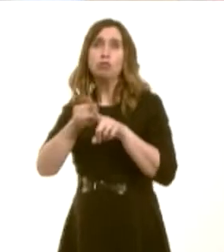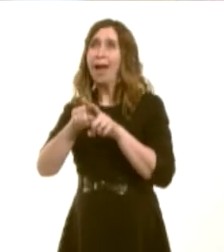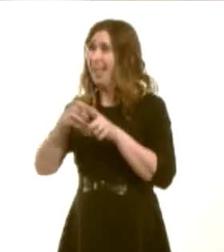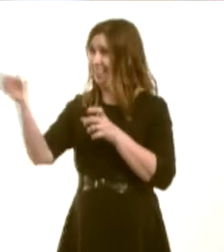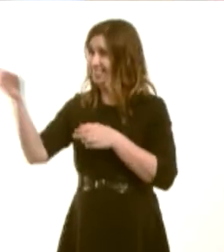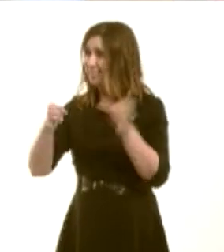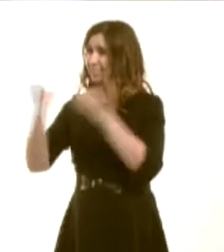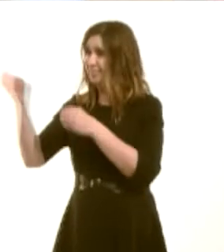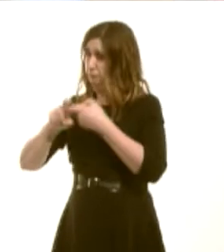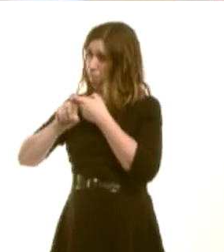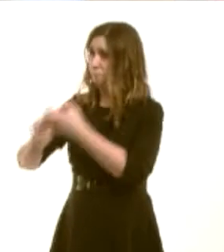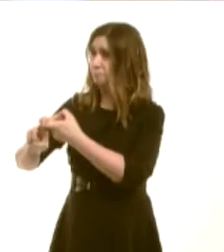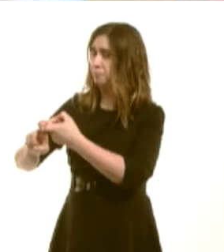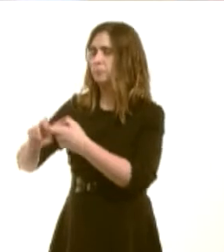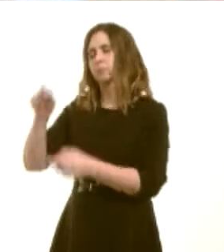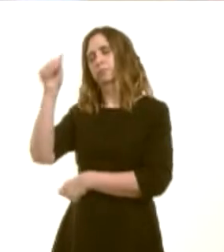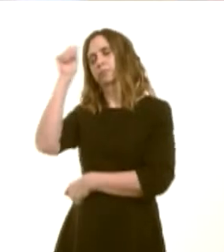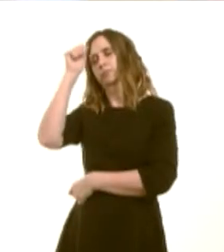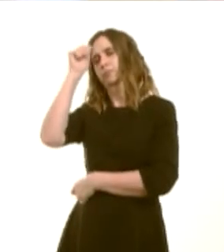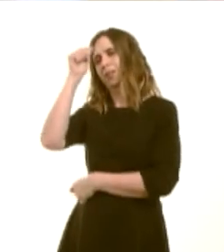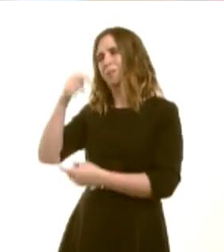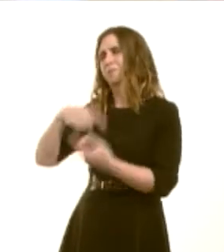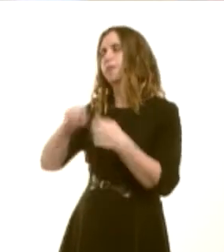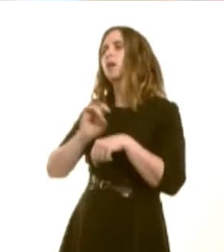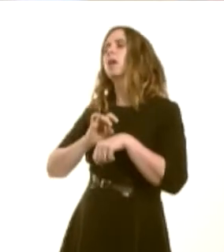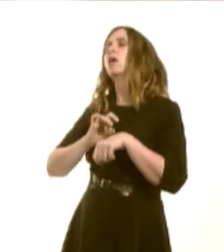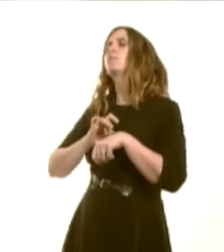y proffesiwn tuag at yr adran ar hyn o bryd. Mae hynnyín gorfod newid; rydym i gyd yn